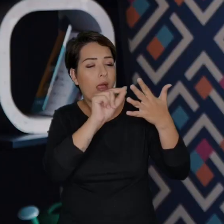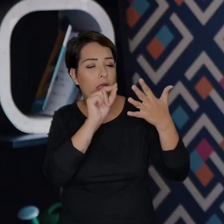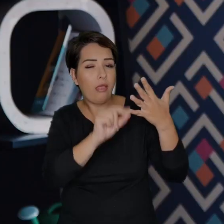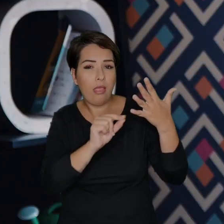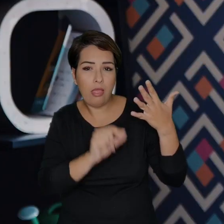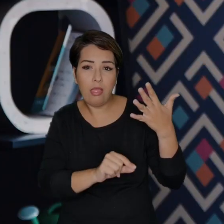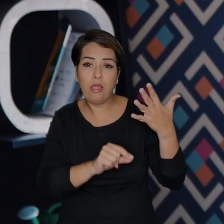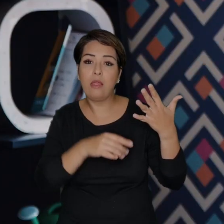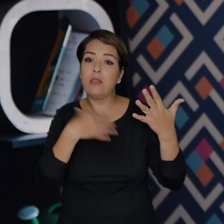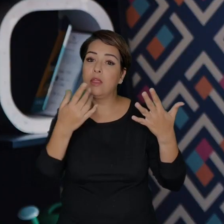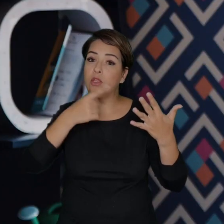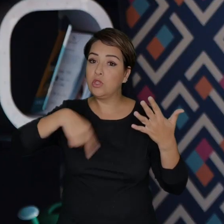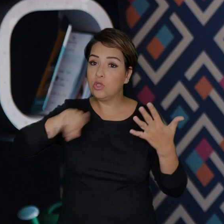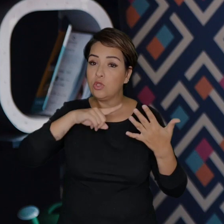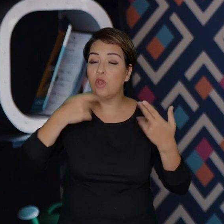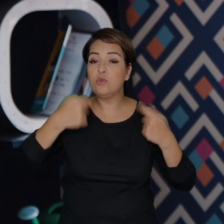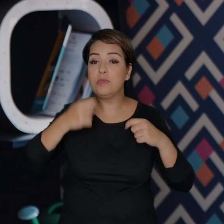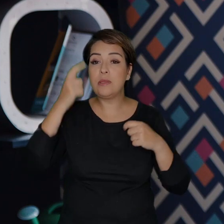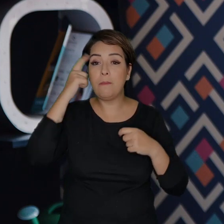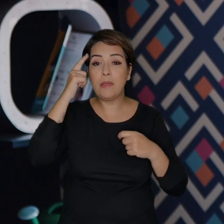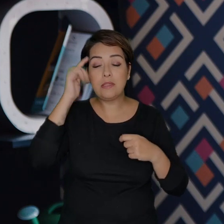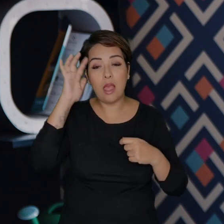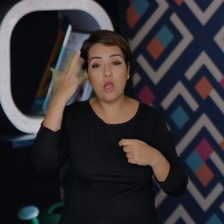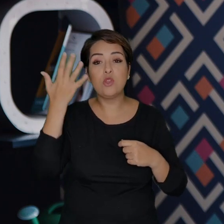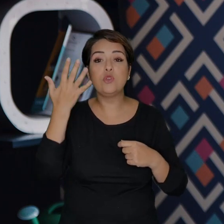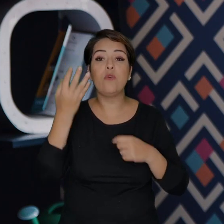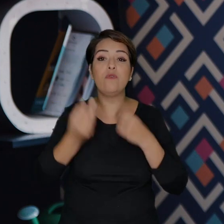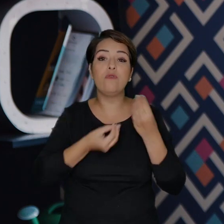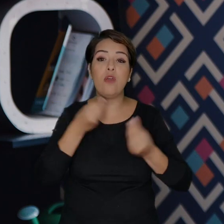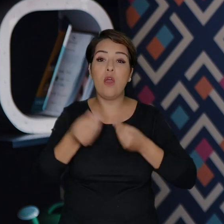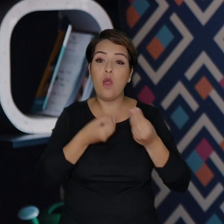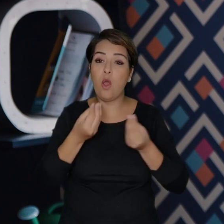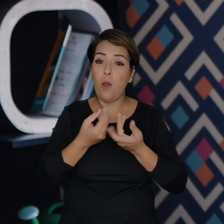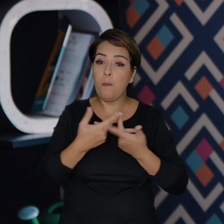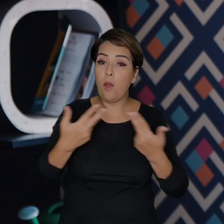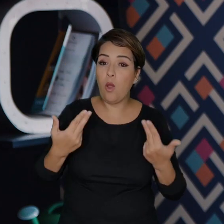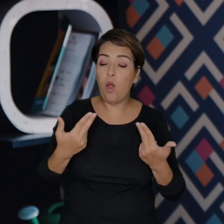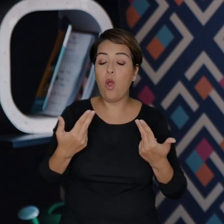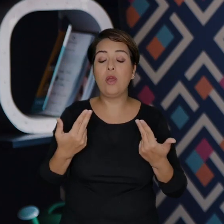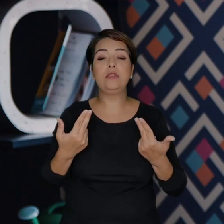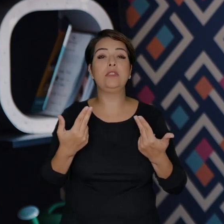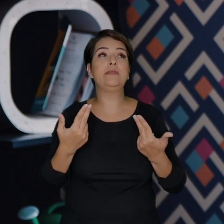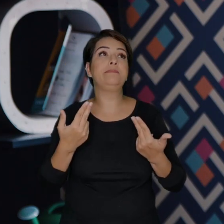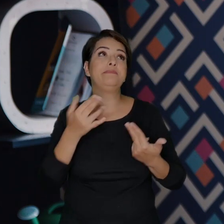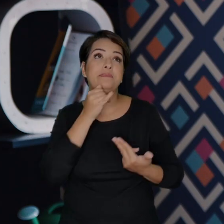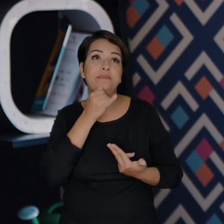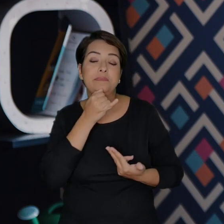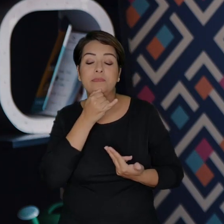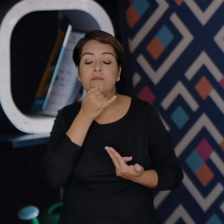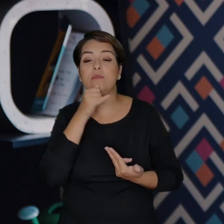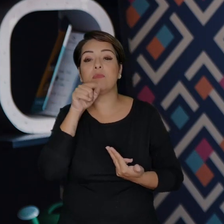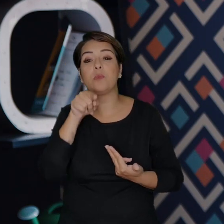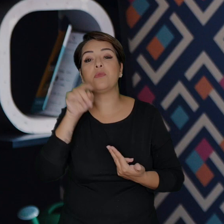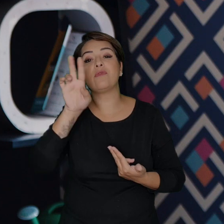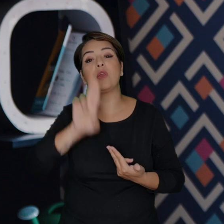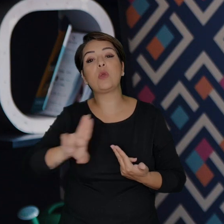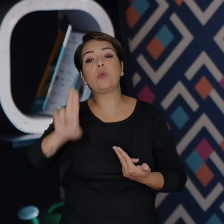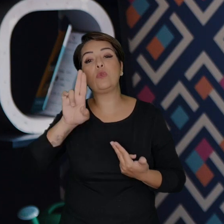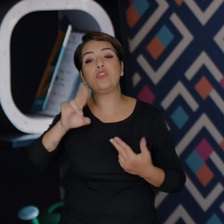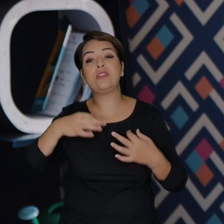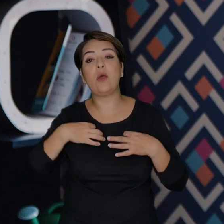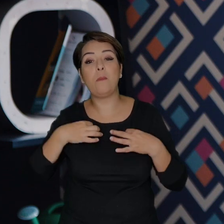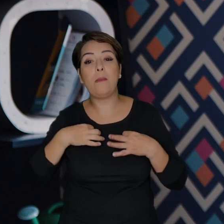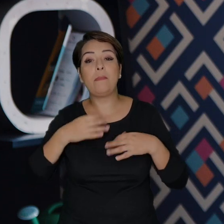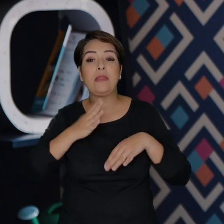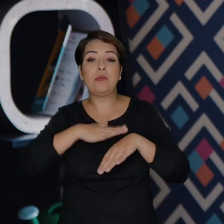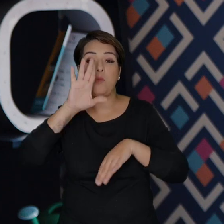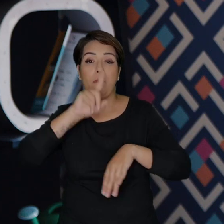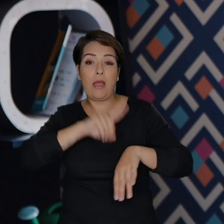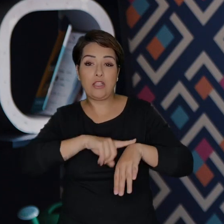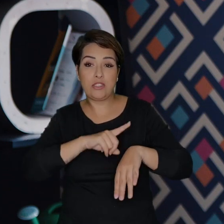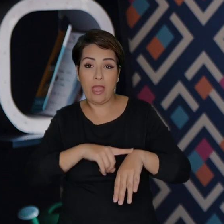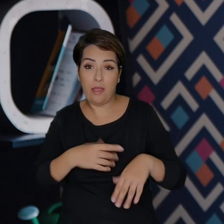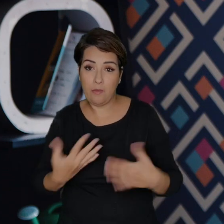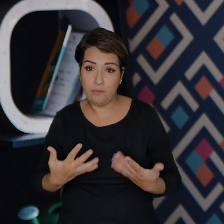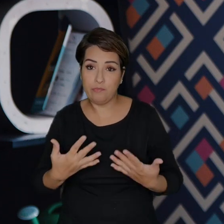A gente tem que pensar também em soluções, de repente, para utilizar uma peça por mais tempo,